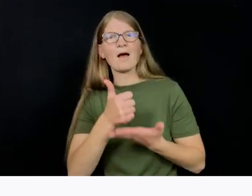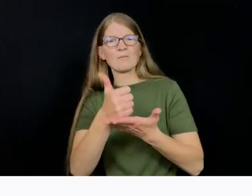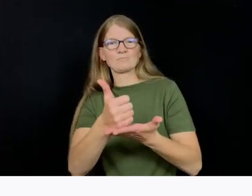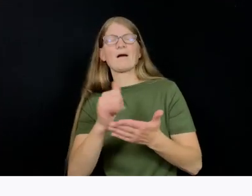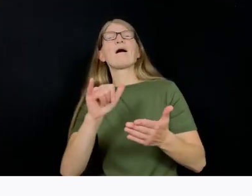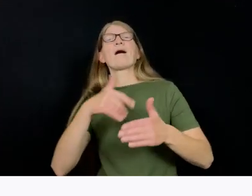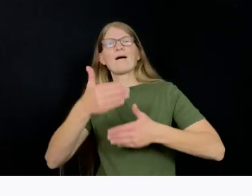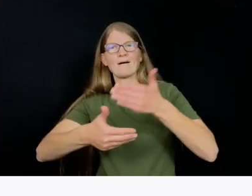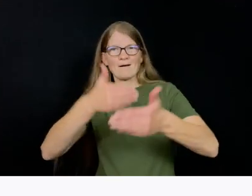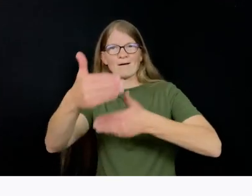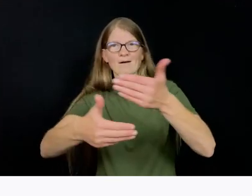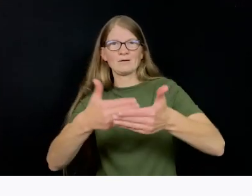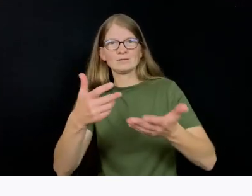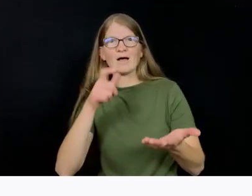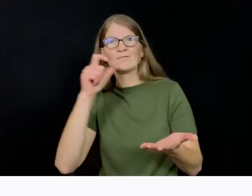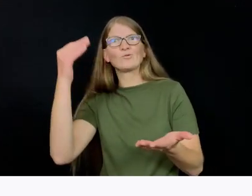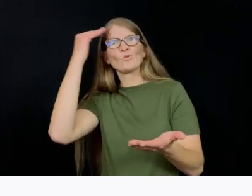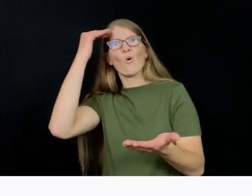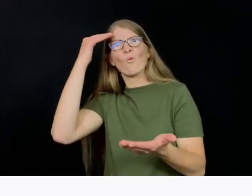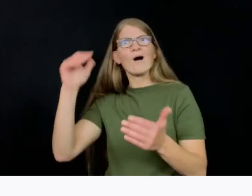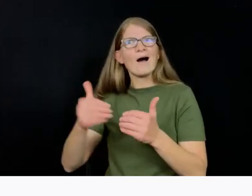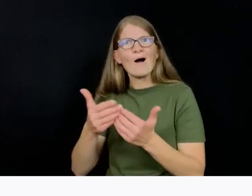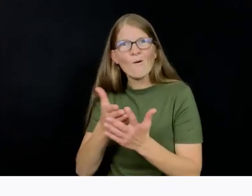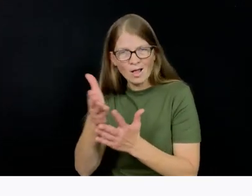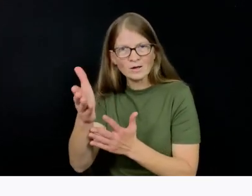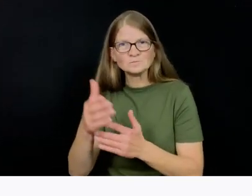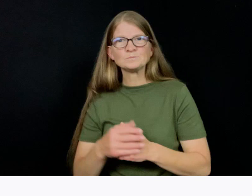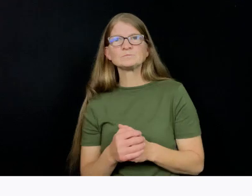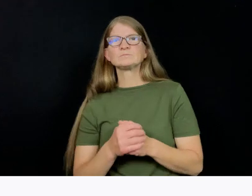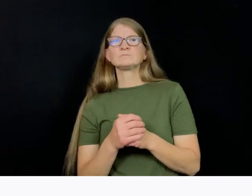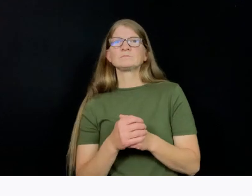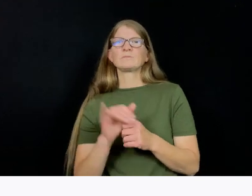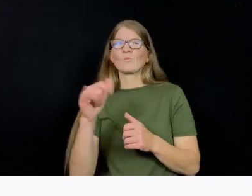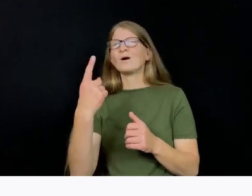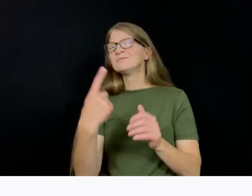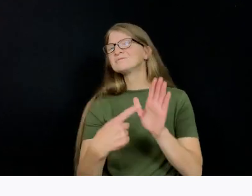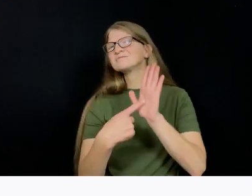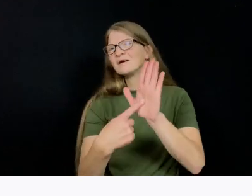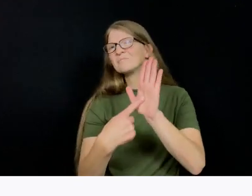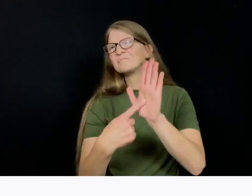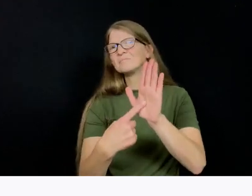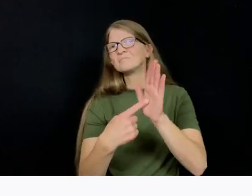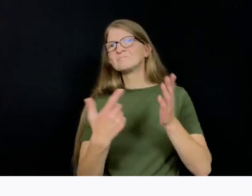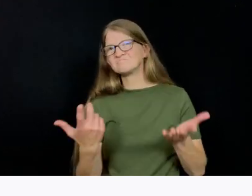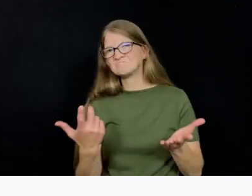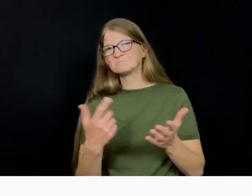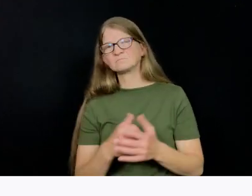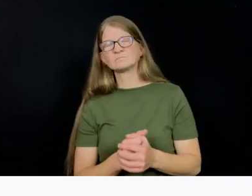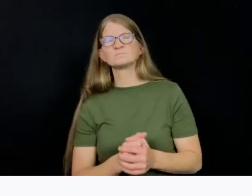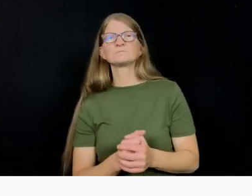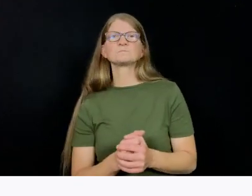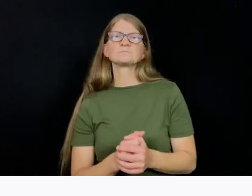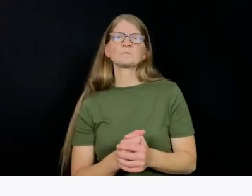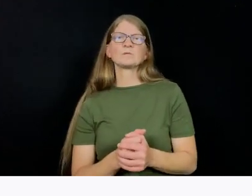قد لا تقومون بهذا الاستفسار بالضرورة لكننا نبحث جميعًا عن أشياء محددة جدًا في بعض الأحيان